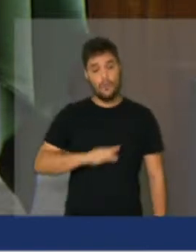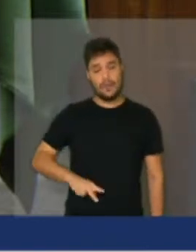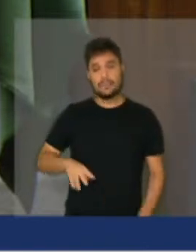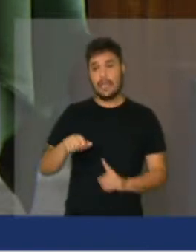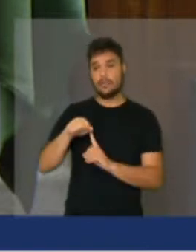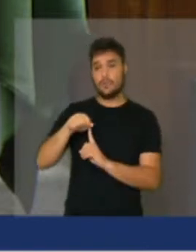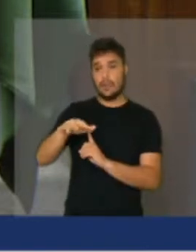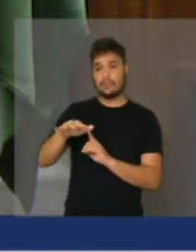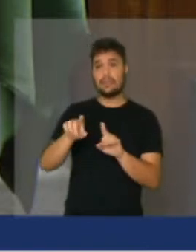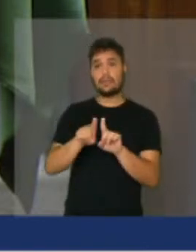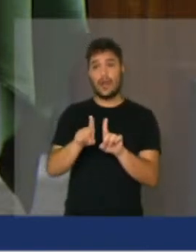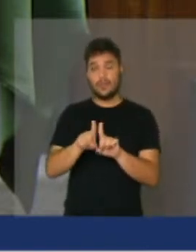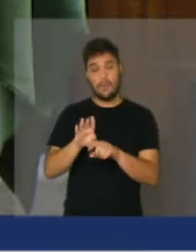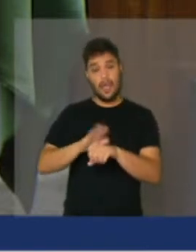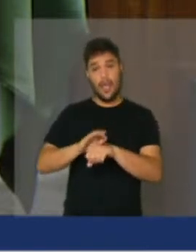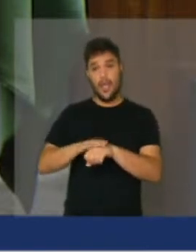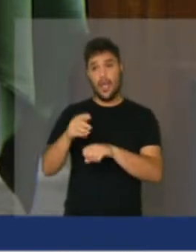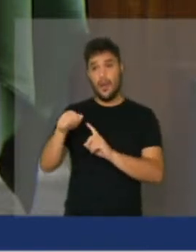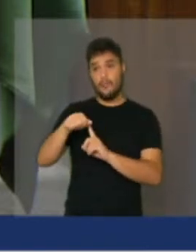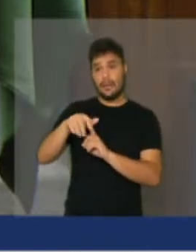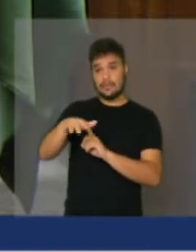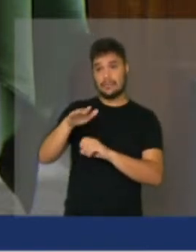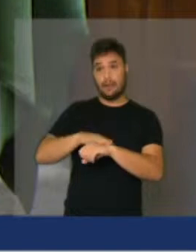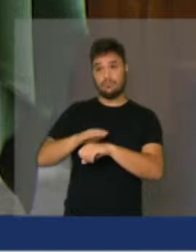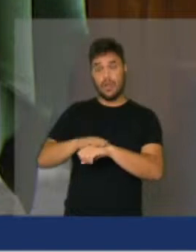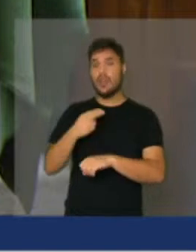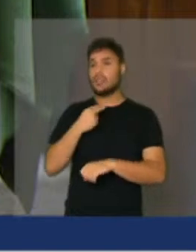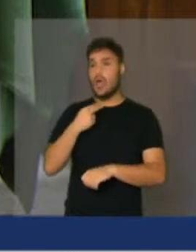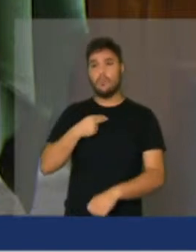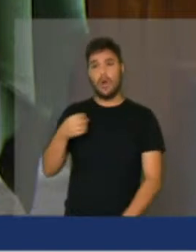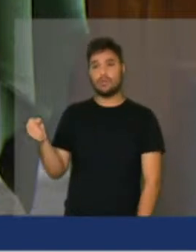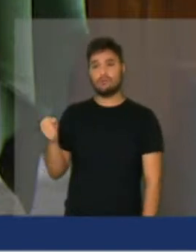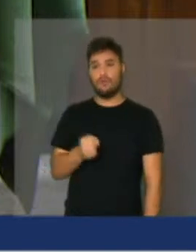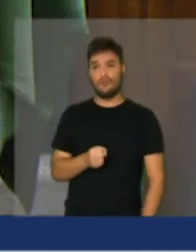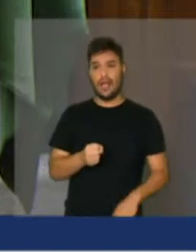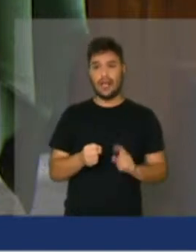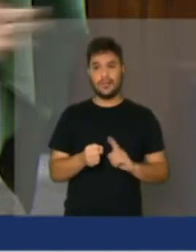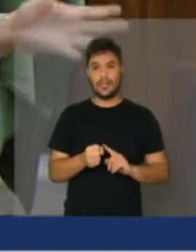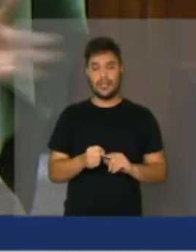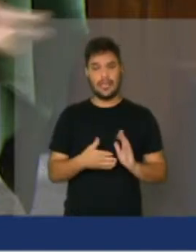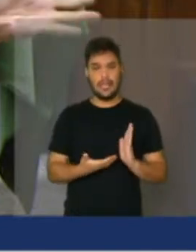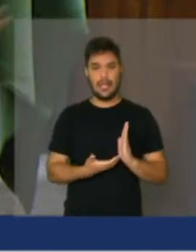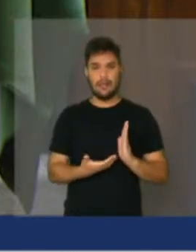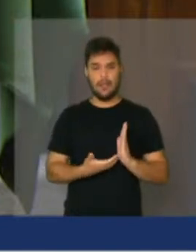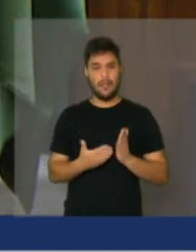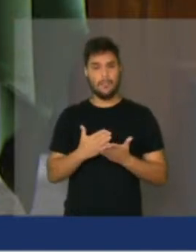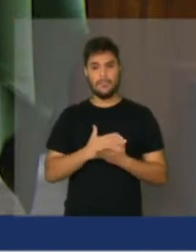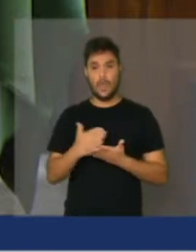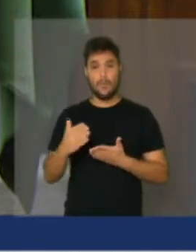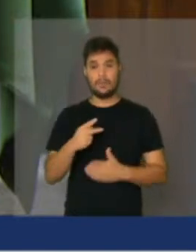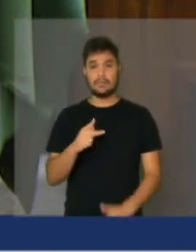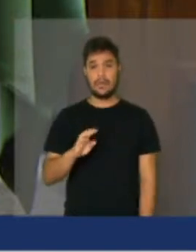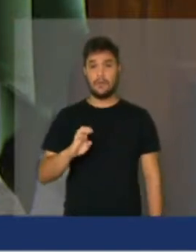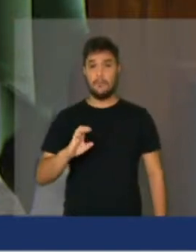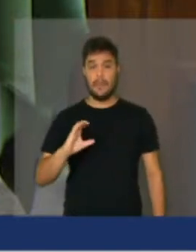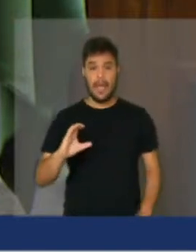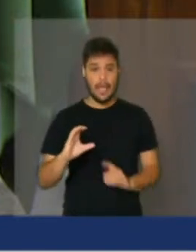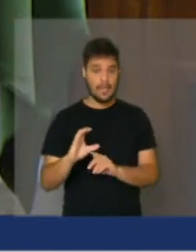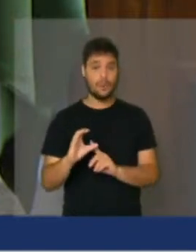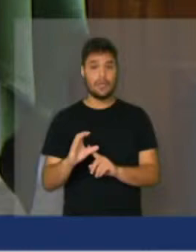CONVOCADO POR ESTA CASA. ESTOU INICIANDO UMA EMENDA CONSTITUCIONAL PARA ENQUADRAR O PRESIDENTE DO BANCO CENTRAL NO DISPOSITIVO QUE EM